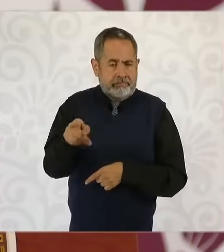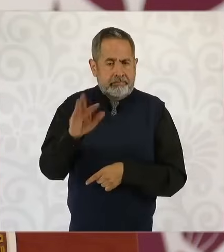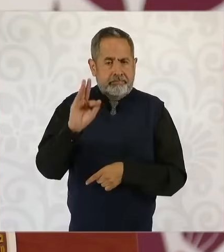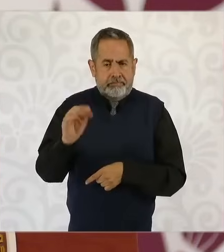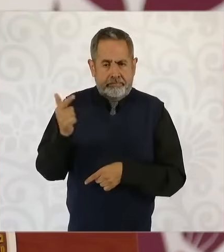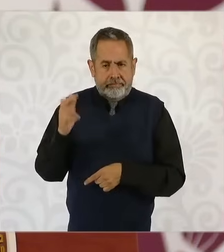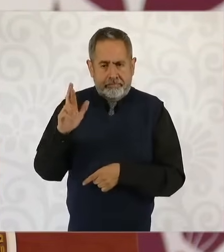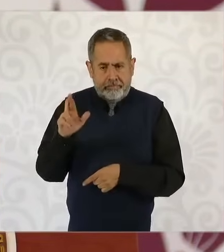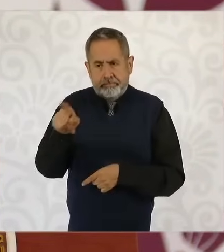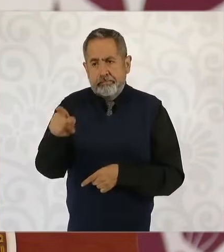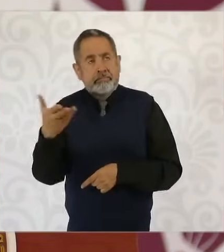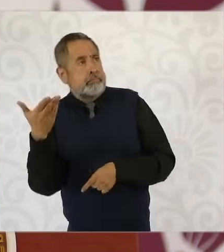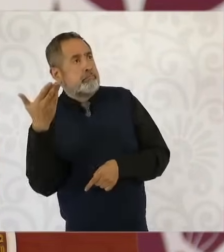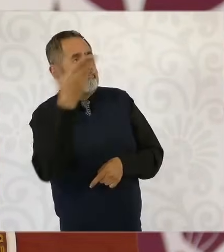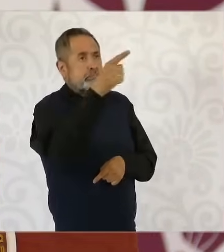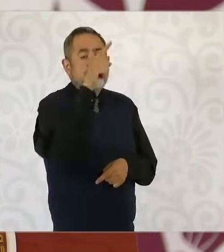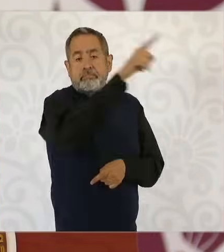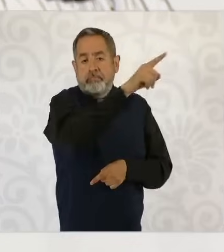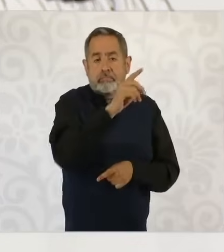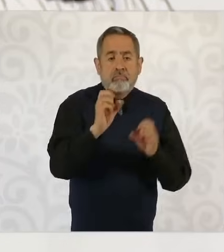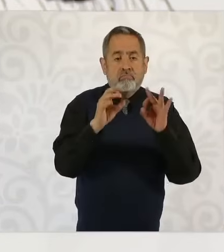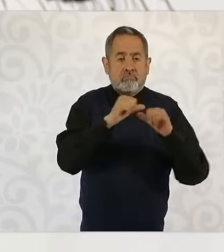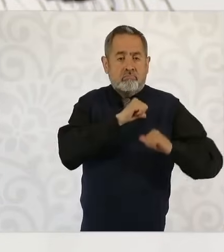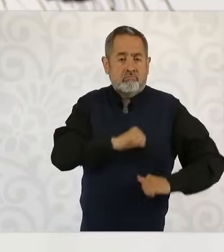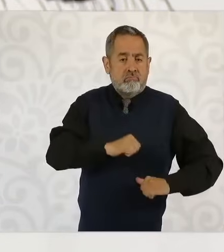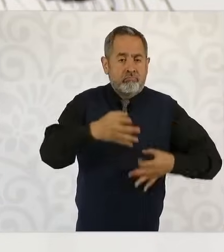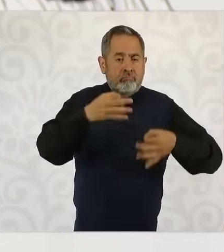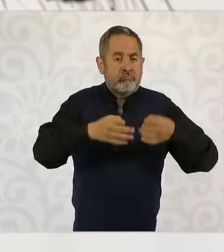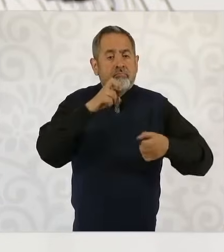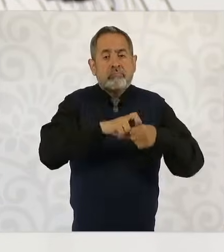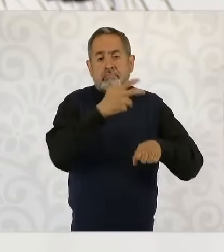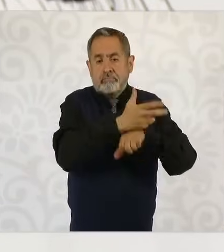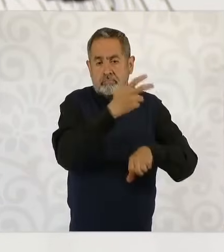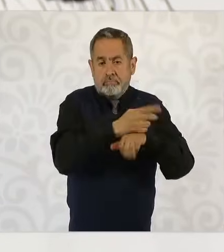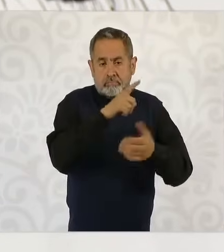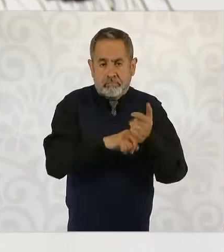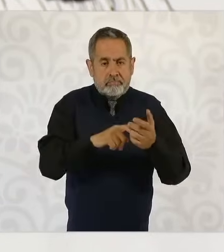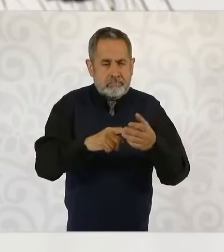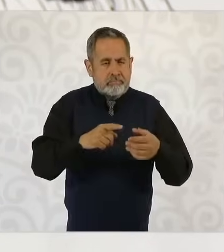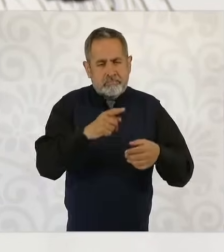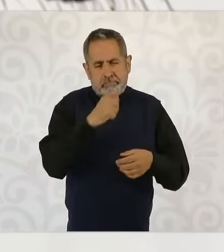la República el Departamento de Justicia de los Estados Unidos porque fue detenido aquí